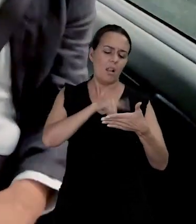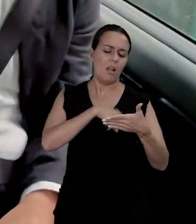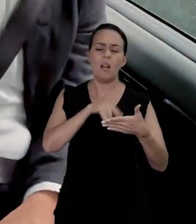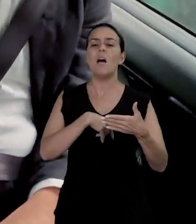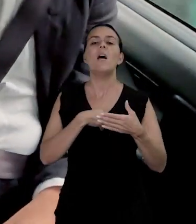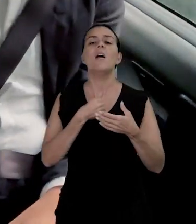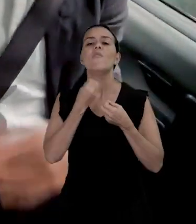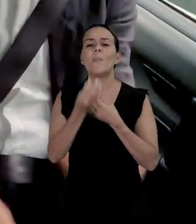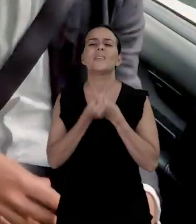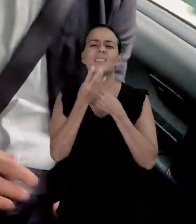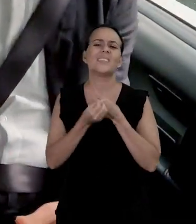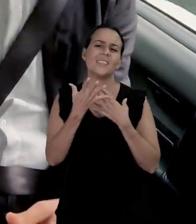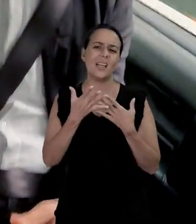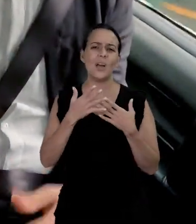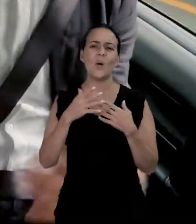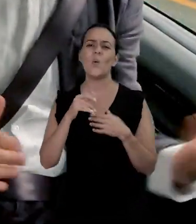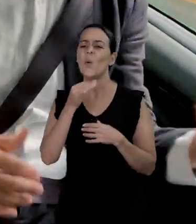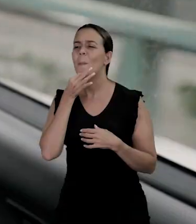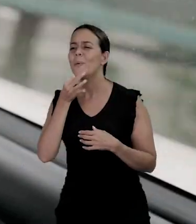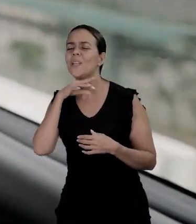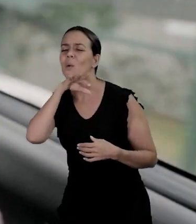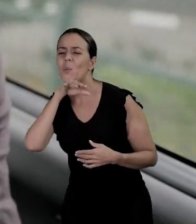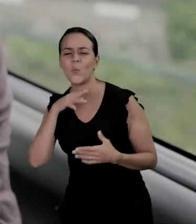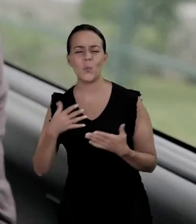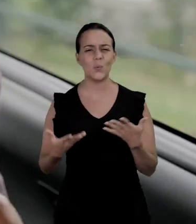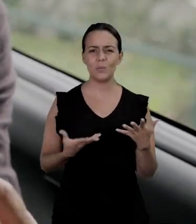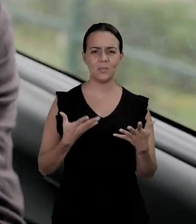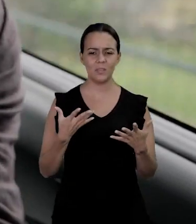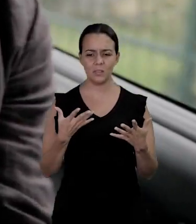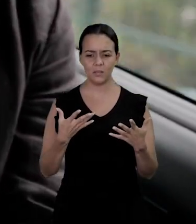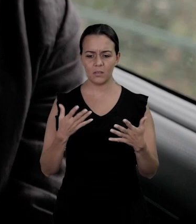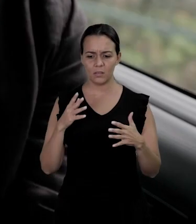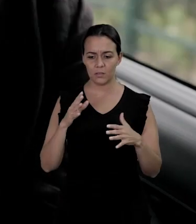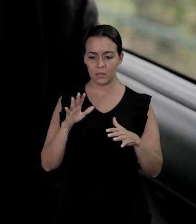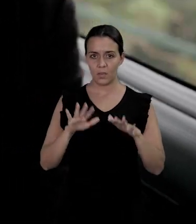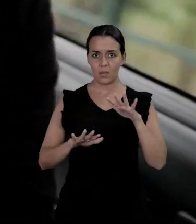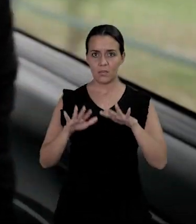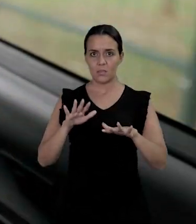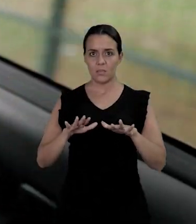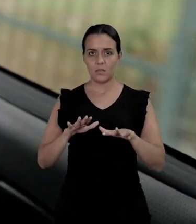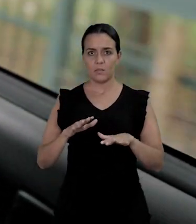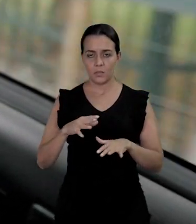excesso de má notícia, excesso de opinião, deixa a gente um pouco estagnado, tem aquele